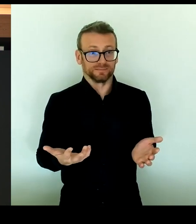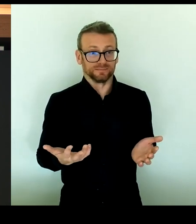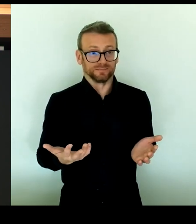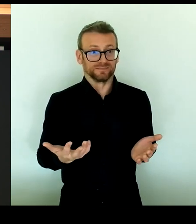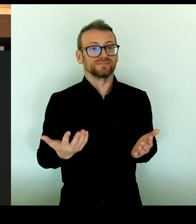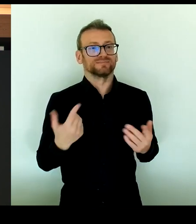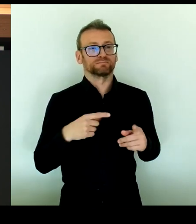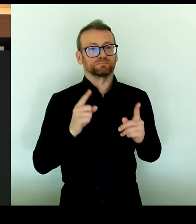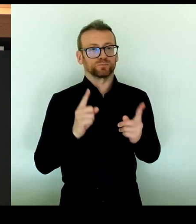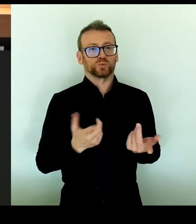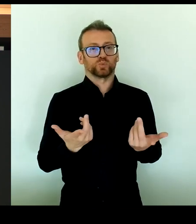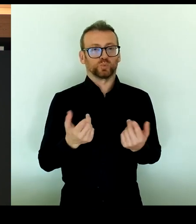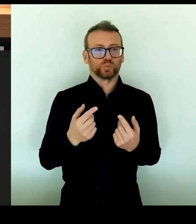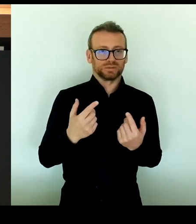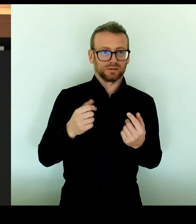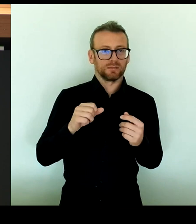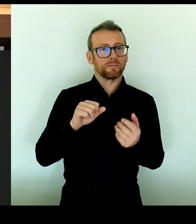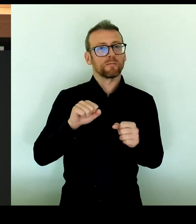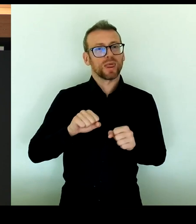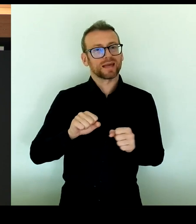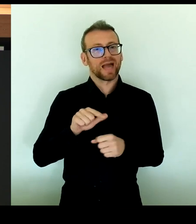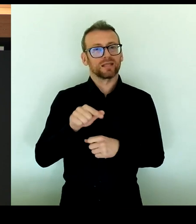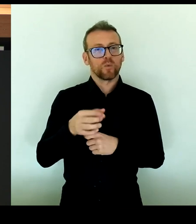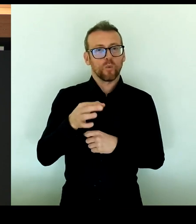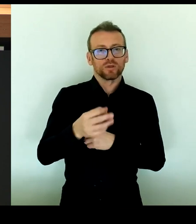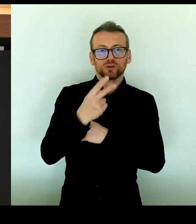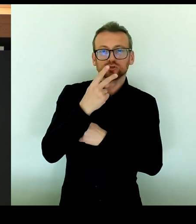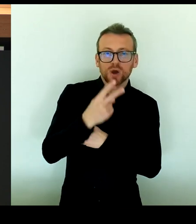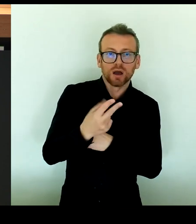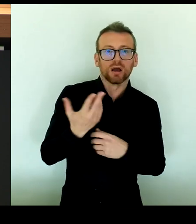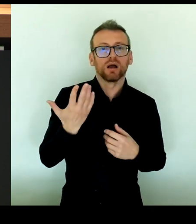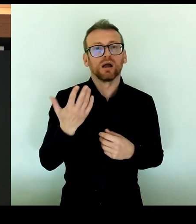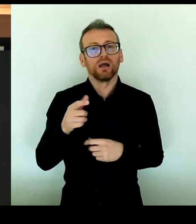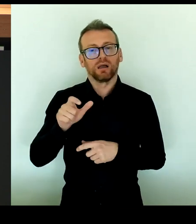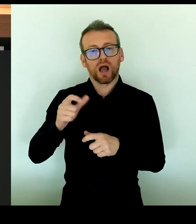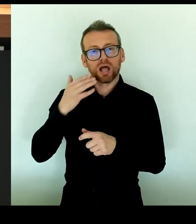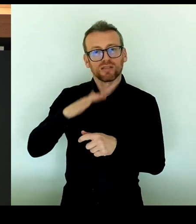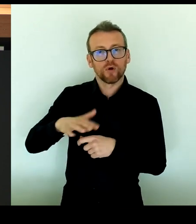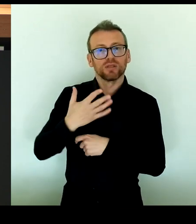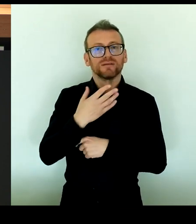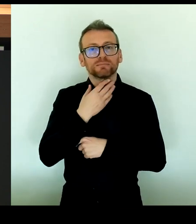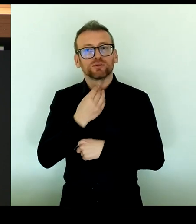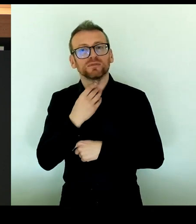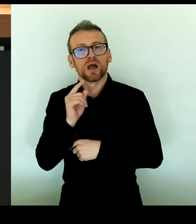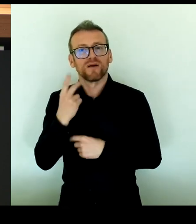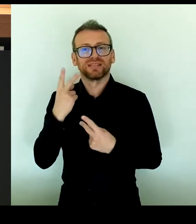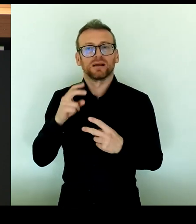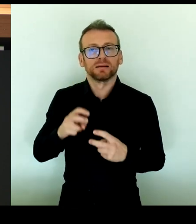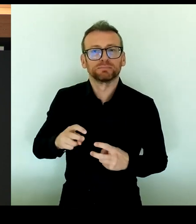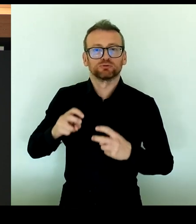Aber widerspricht das in dem Fall nicht trotzdem dem Credo, was Ihre Fraktion hier immer vertritt des Bauen, Bauen,